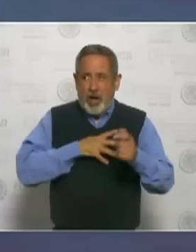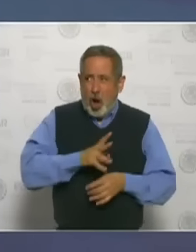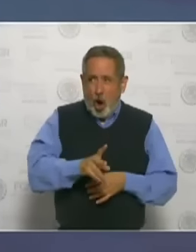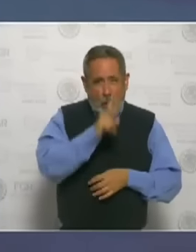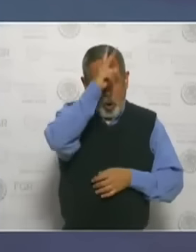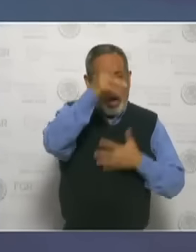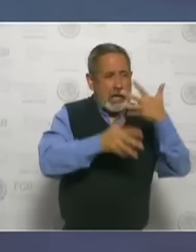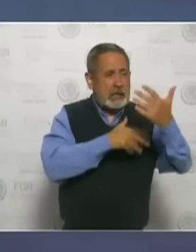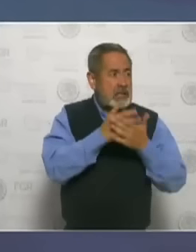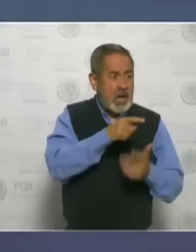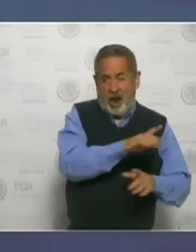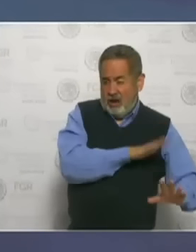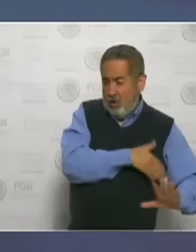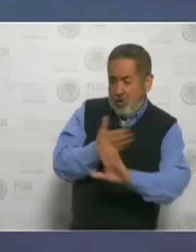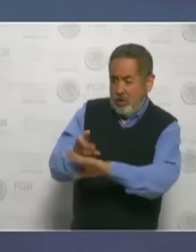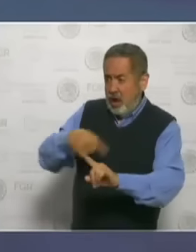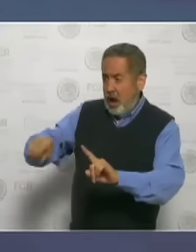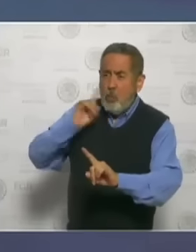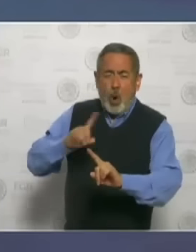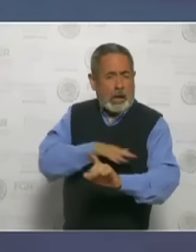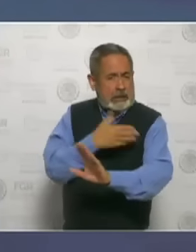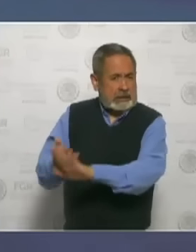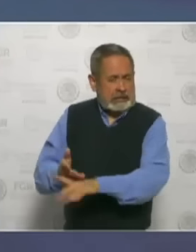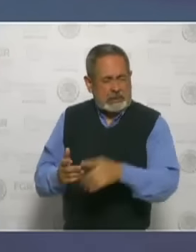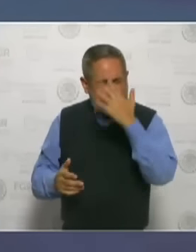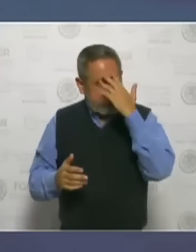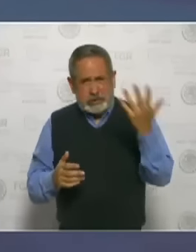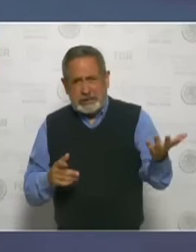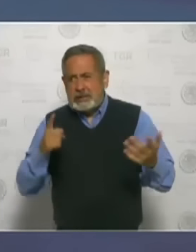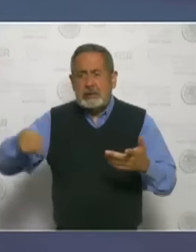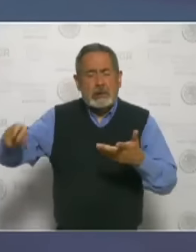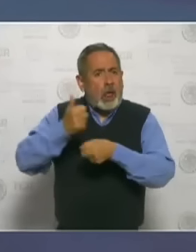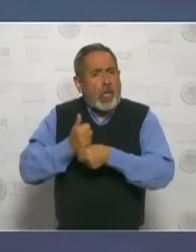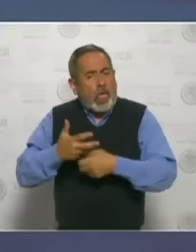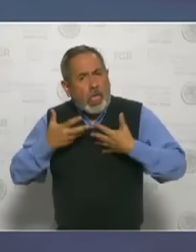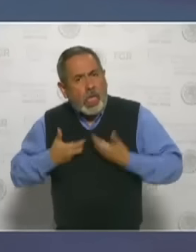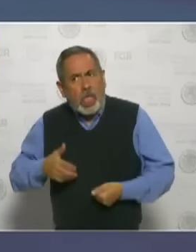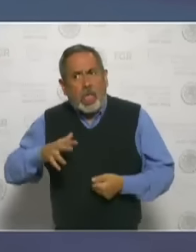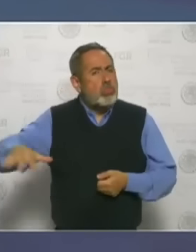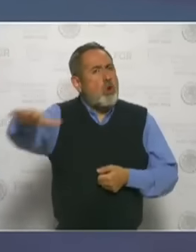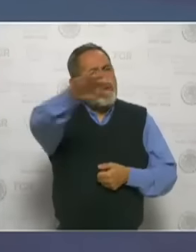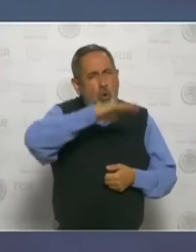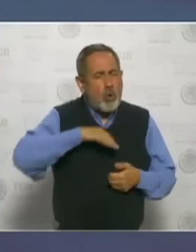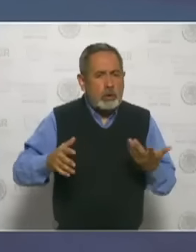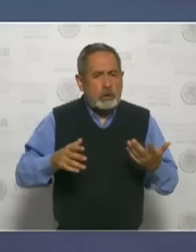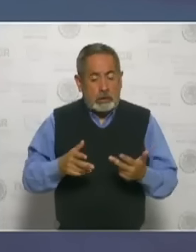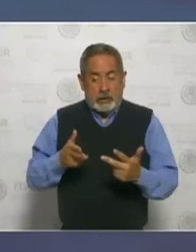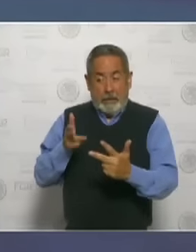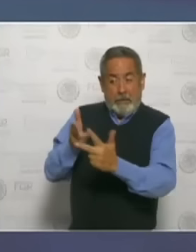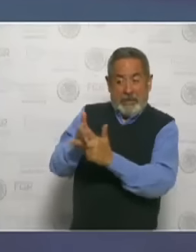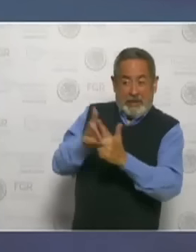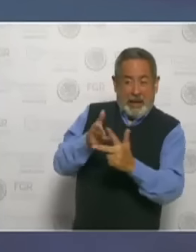contra las mujeres y que afecta profundamente a la sociedad. El feminicidio genera orfandad